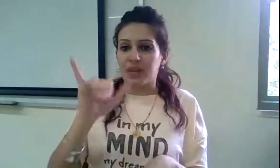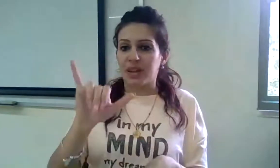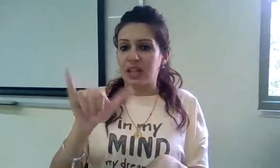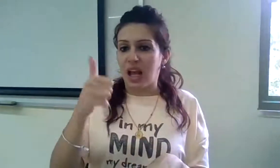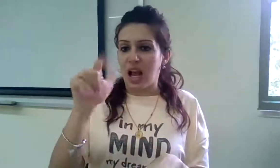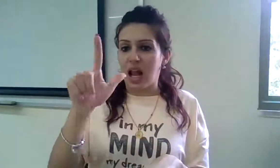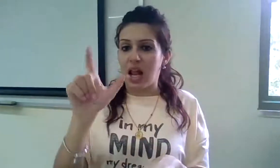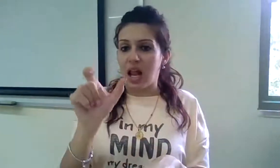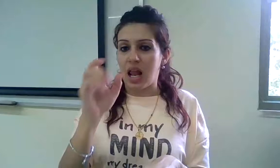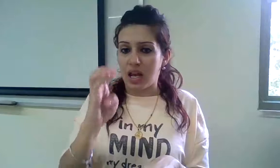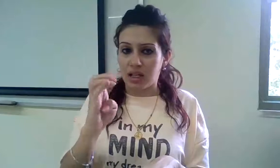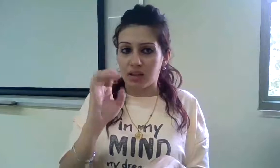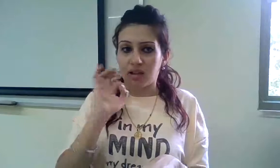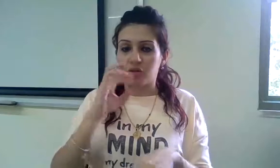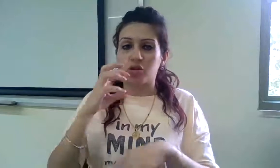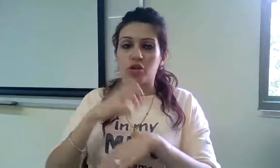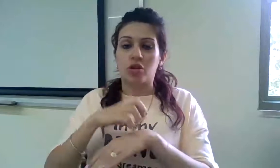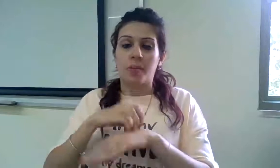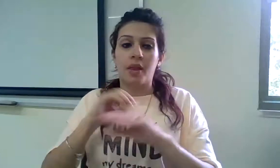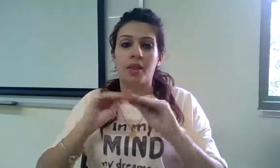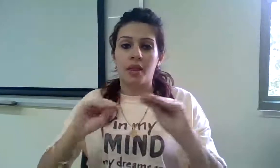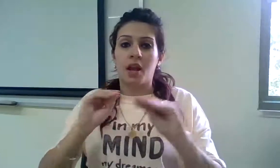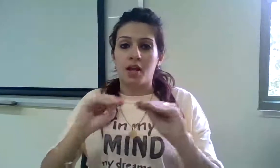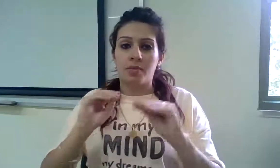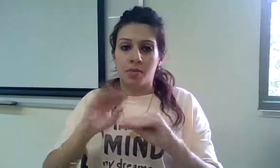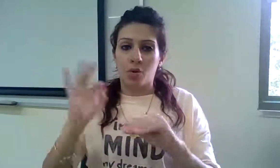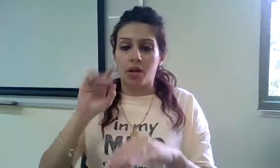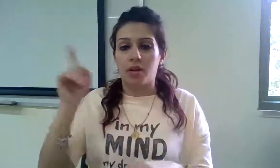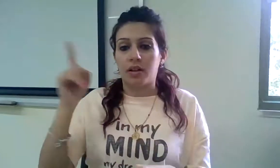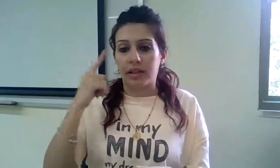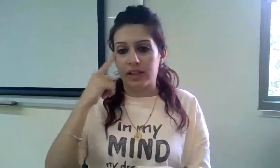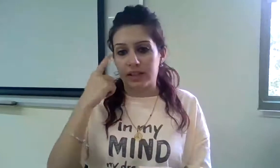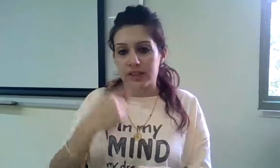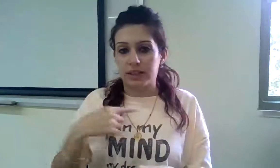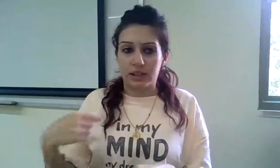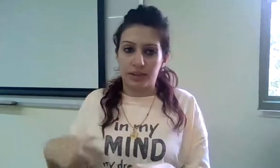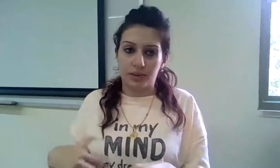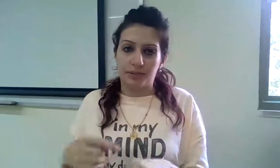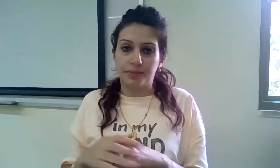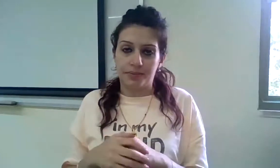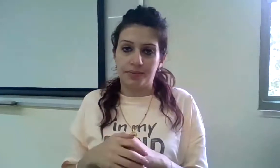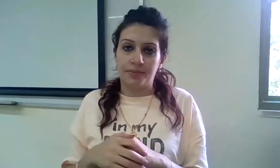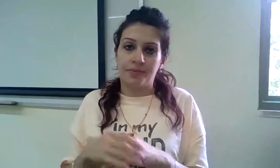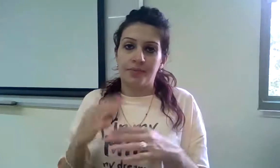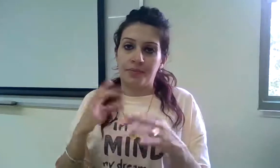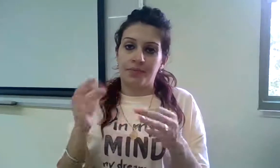للتعليم في تايوان والتي تعمل في الخدمات التطوعية عبر البحار سعيدة جدا برؤيتكم مجددا اليوم